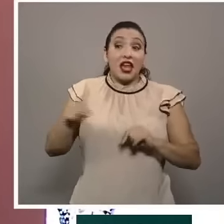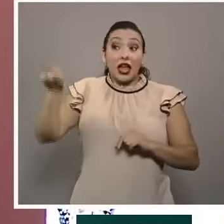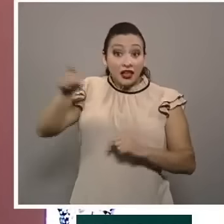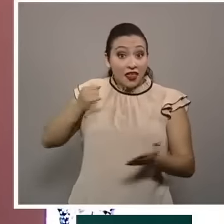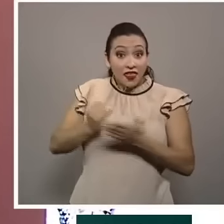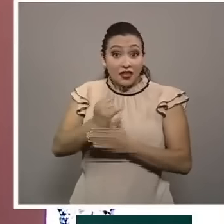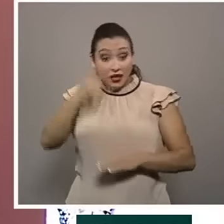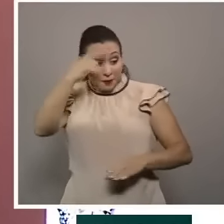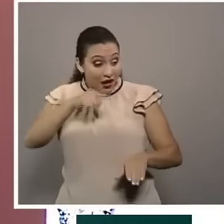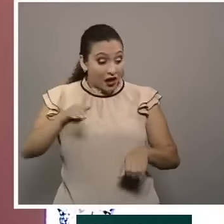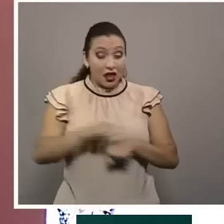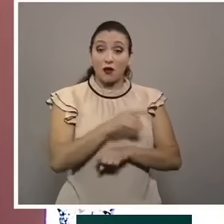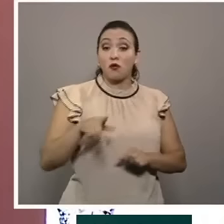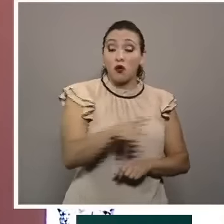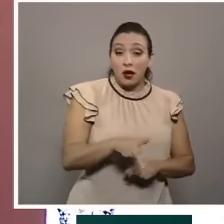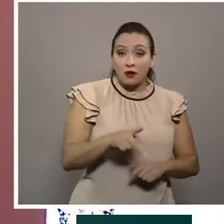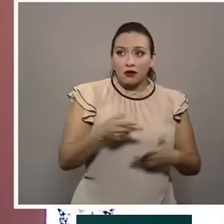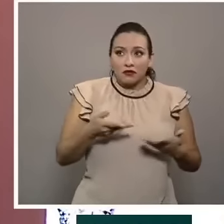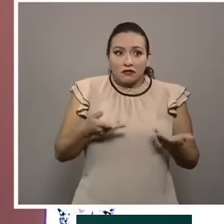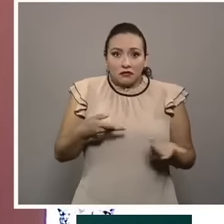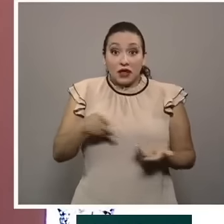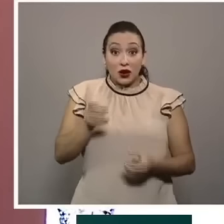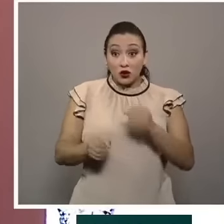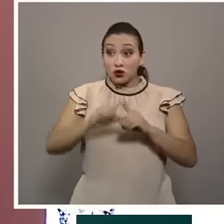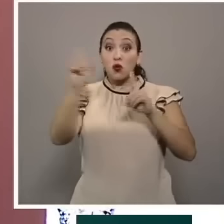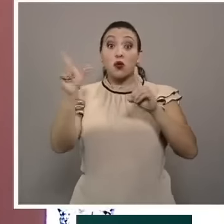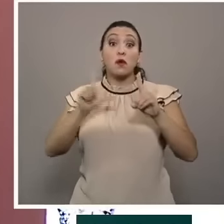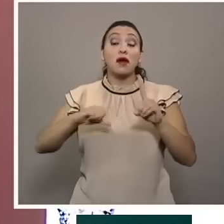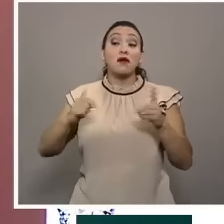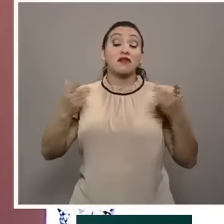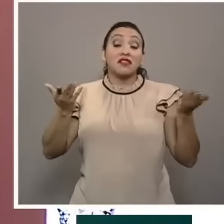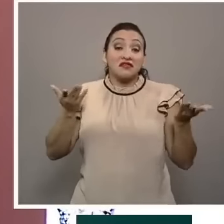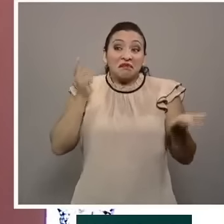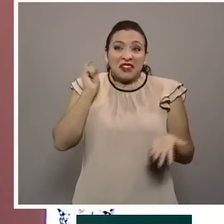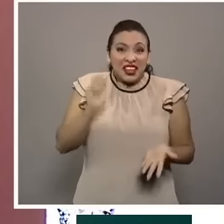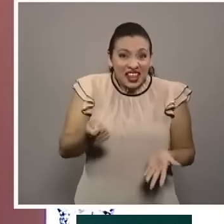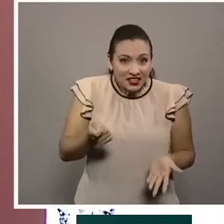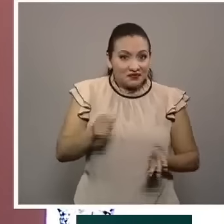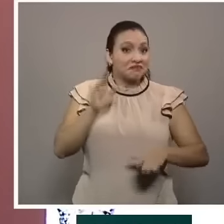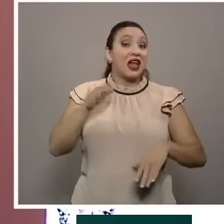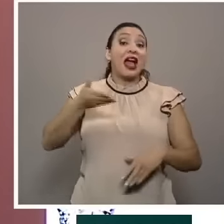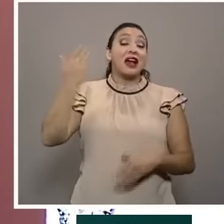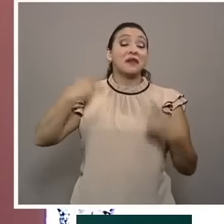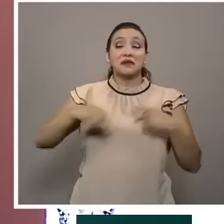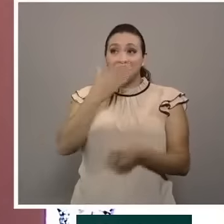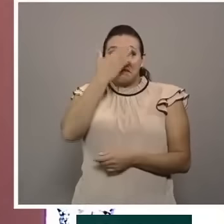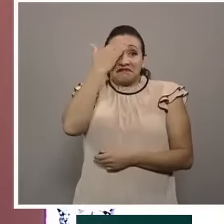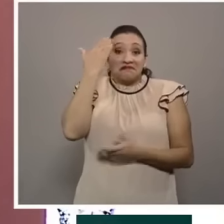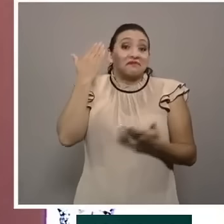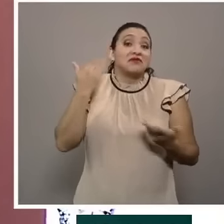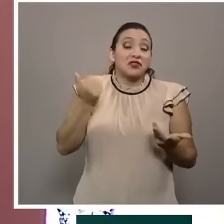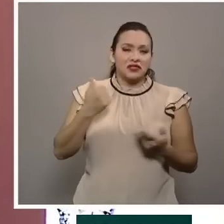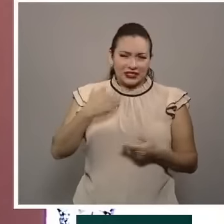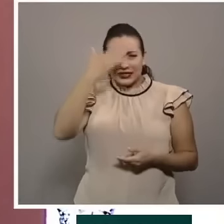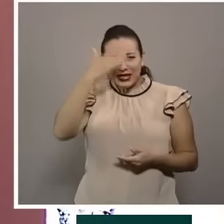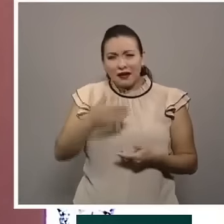sobre la Suprema Corte, pues lejanamente sabíamos que había algunas personas que se llamaban jueces,